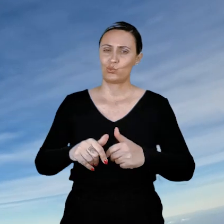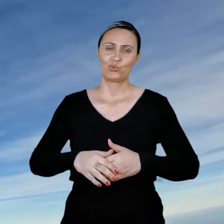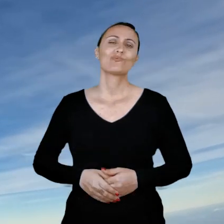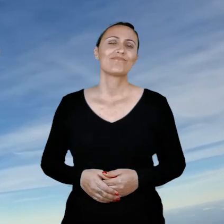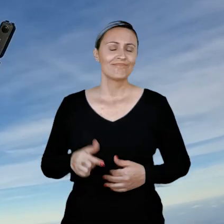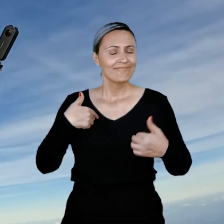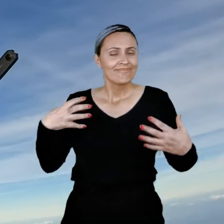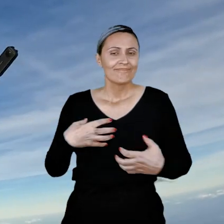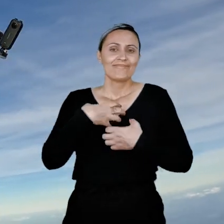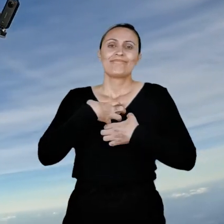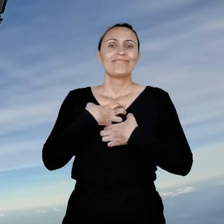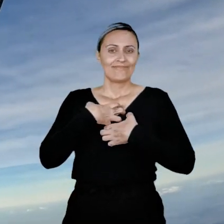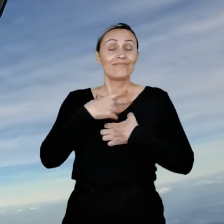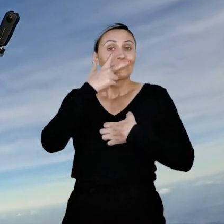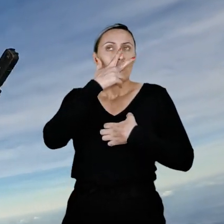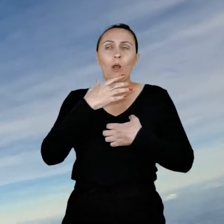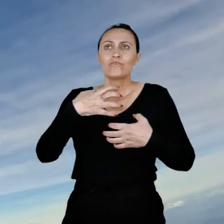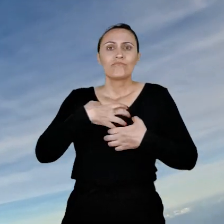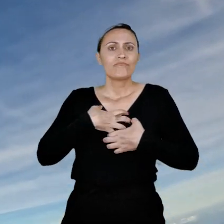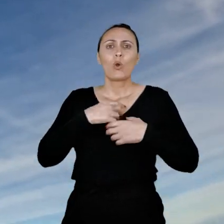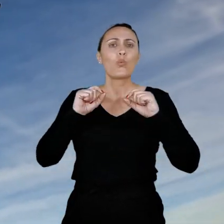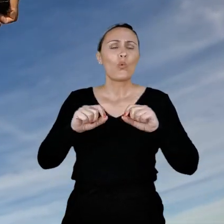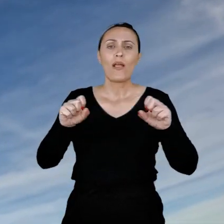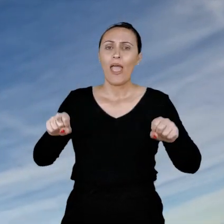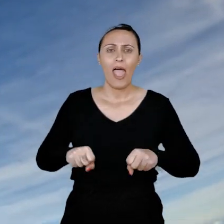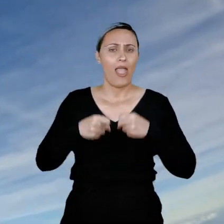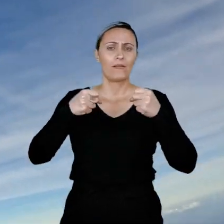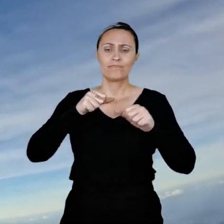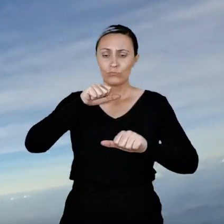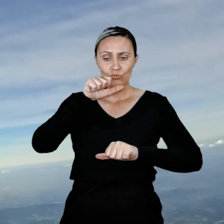Mas algo se rompe de certa forma, algo se transforma em cada salto e